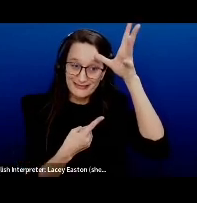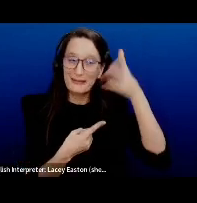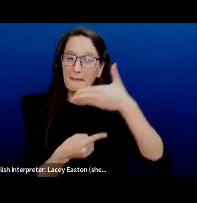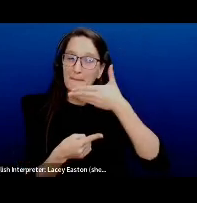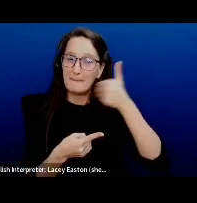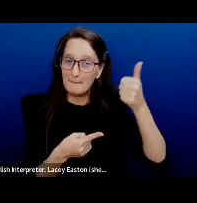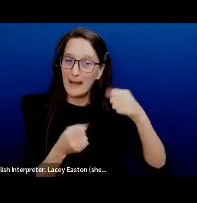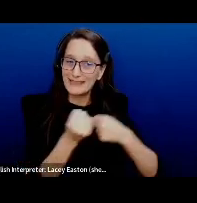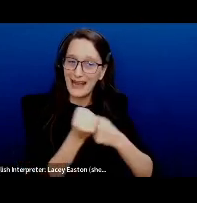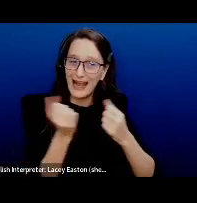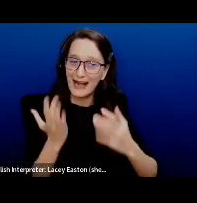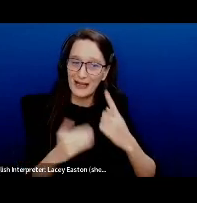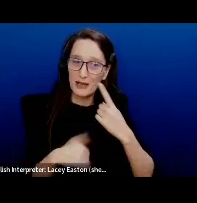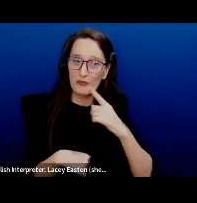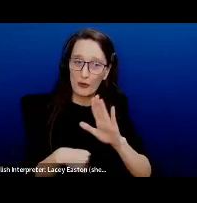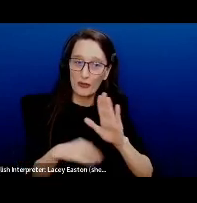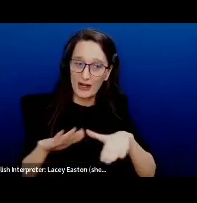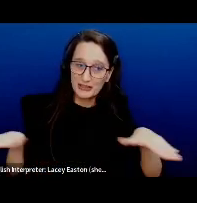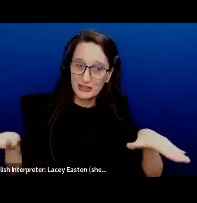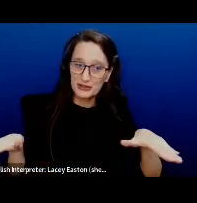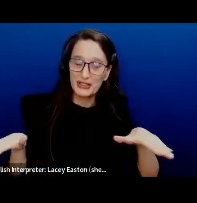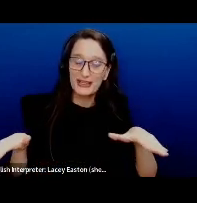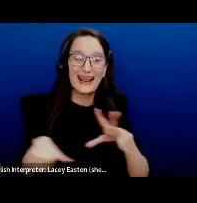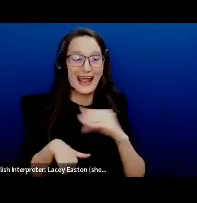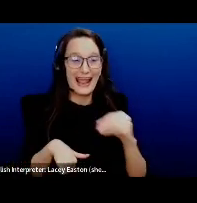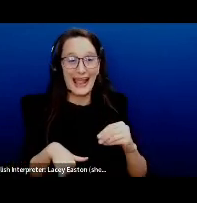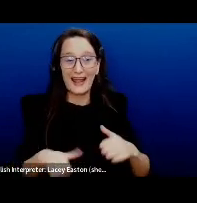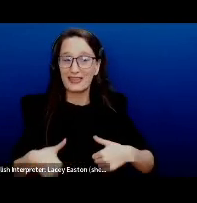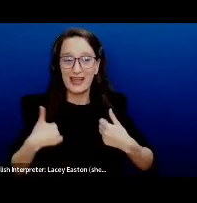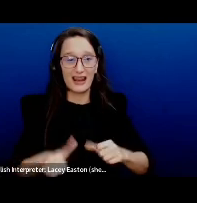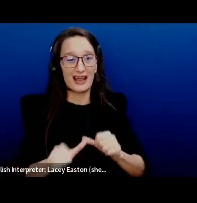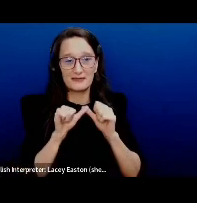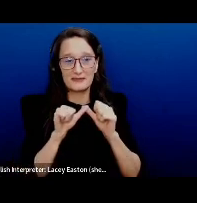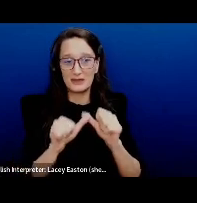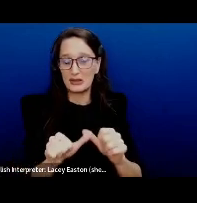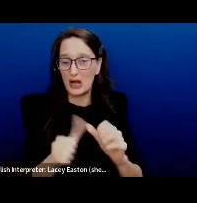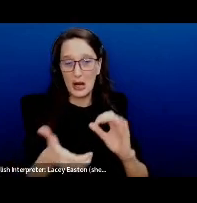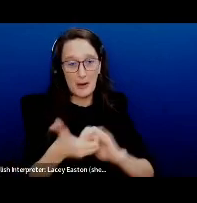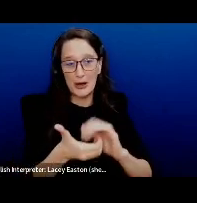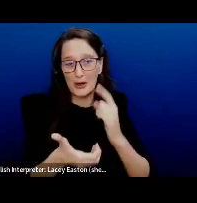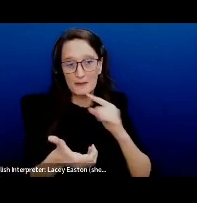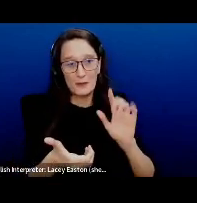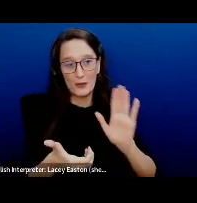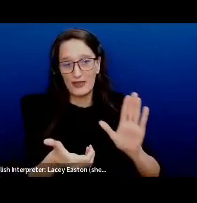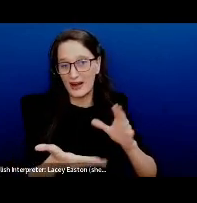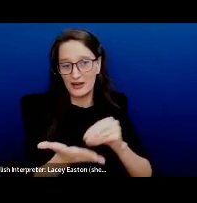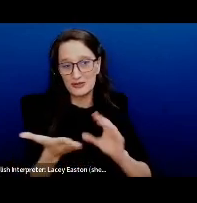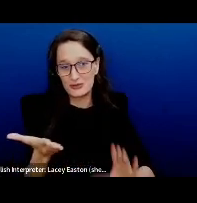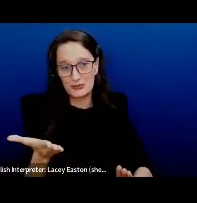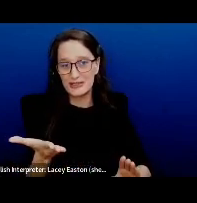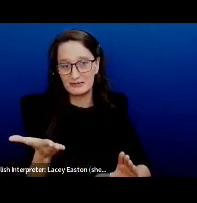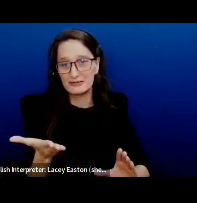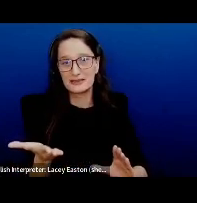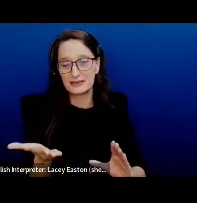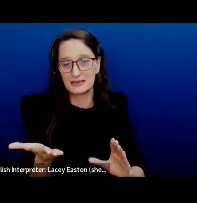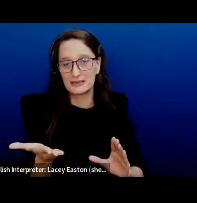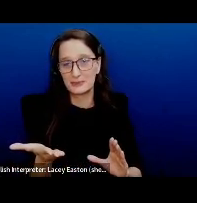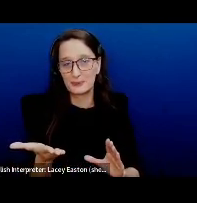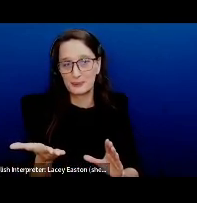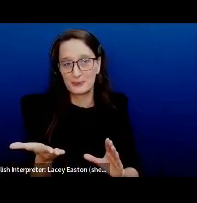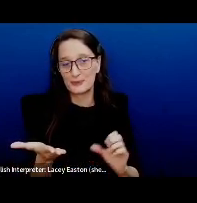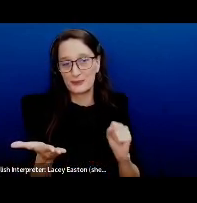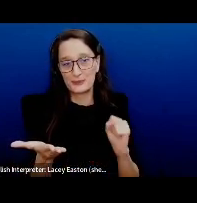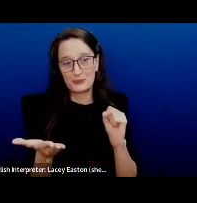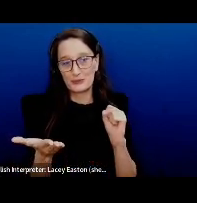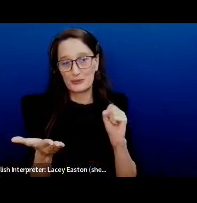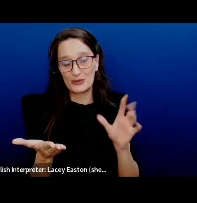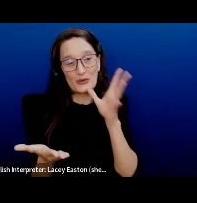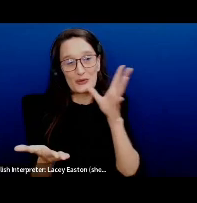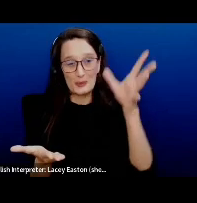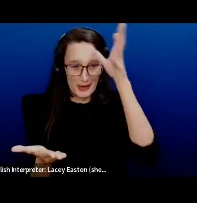y compañeros de por vida de los estudiantes. Así que pueden aprender de otros padres